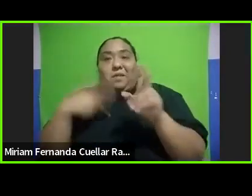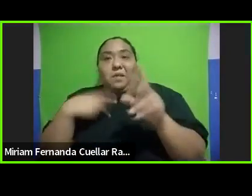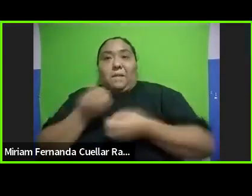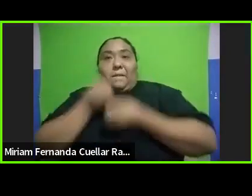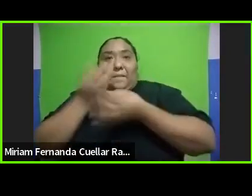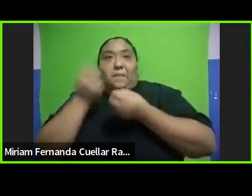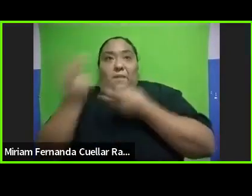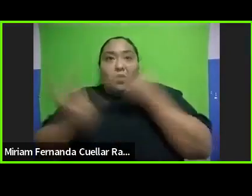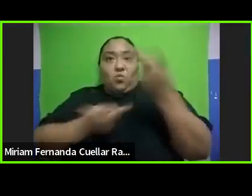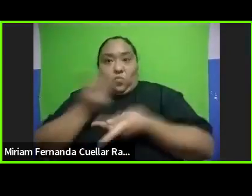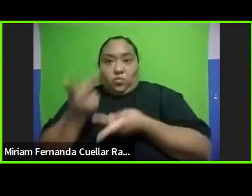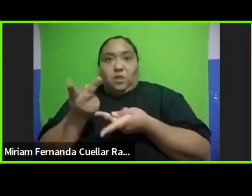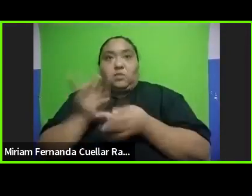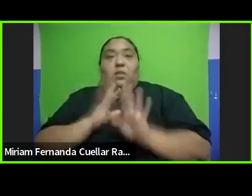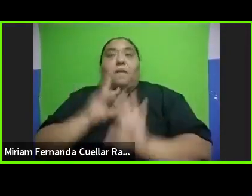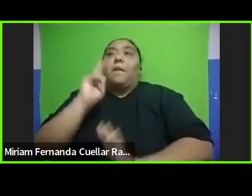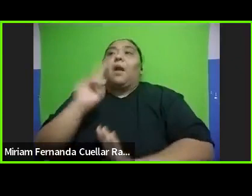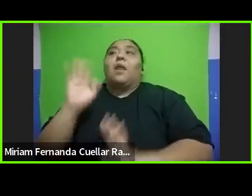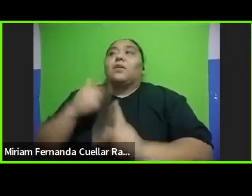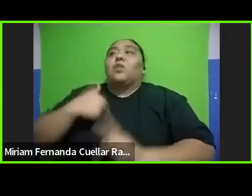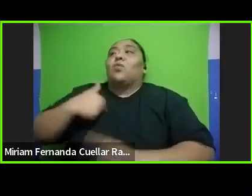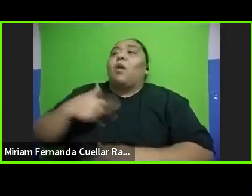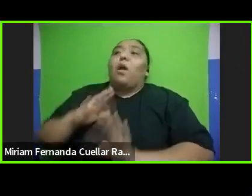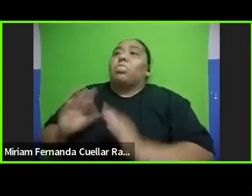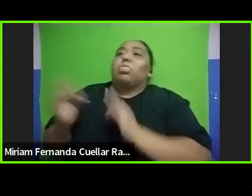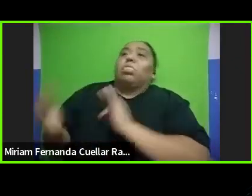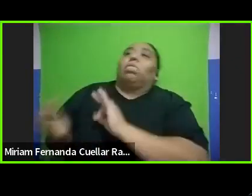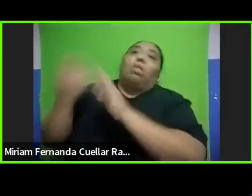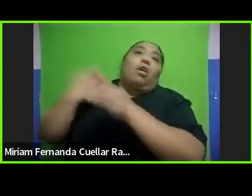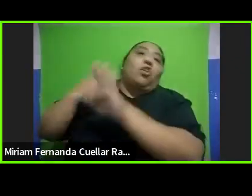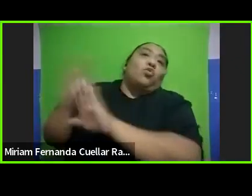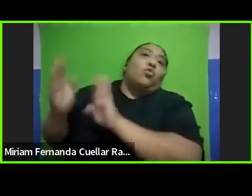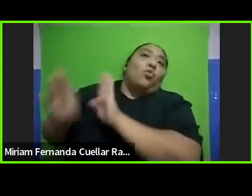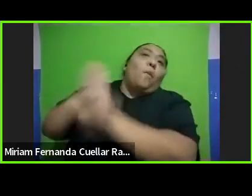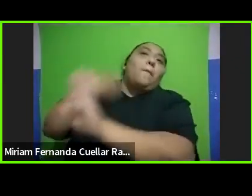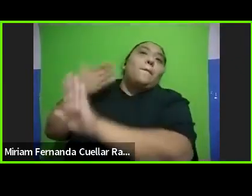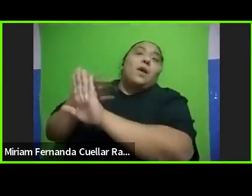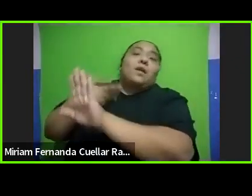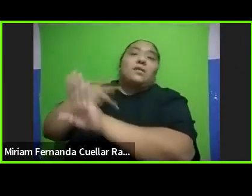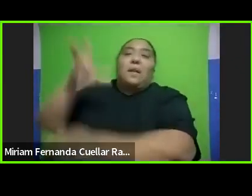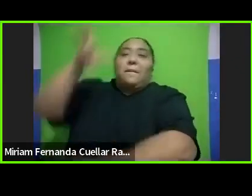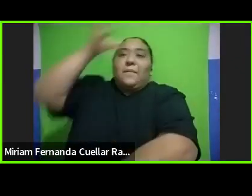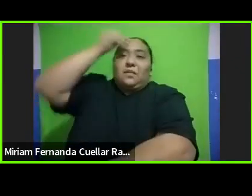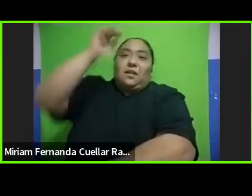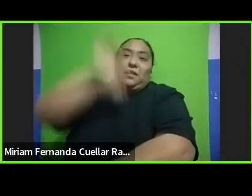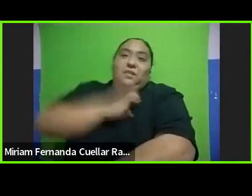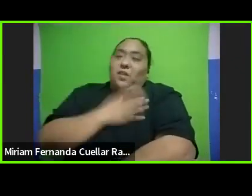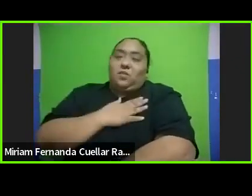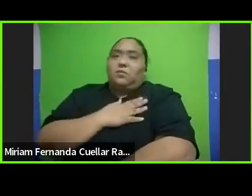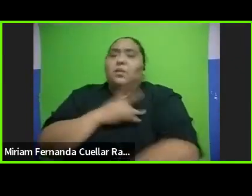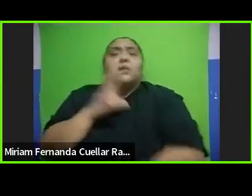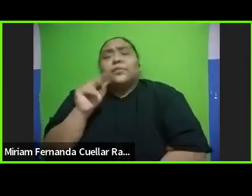tipo de preguntas. guntas, pareciera que yo estoy en contra de que Alonso Roszafrenal e que el usor gustafrenal español, y no es cierto lo que